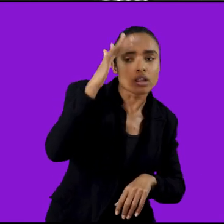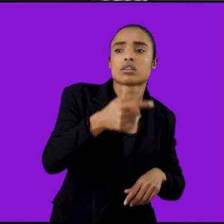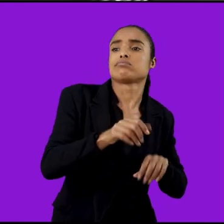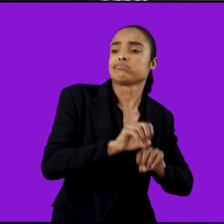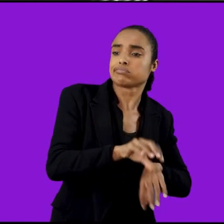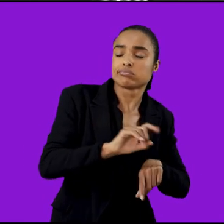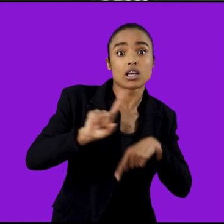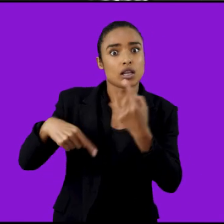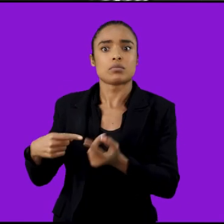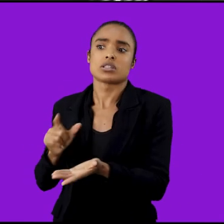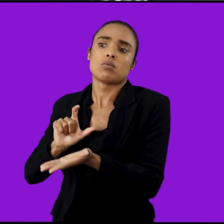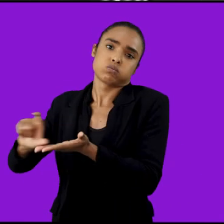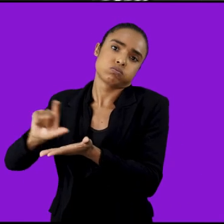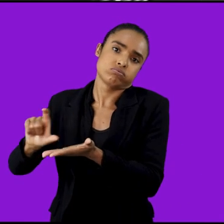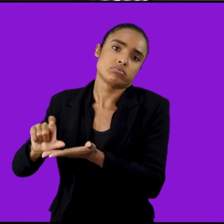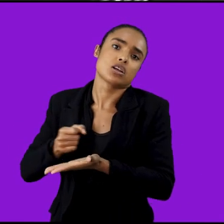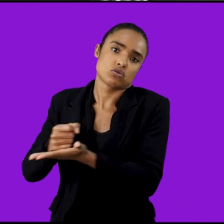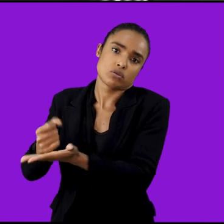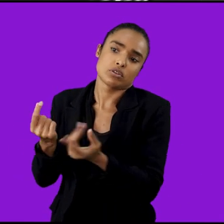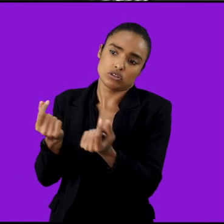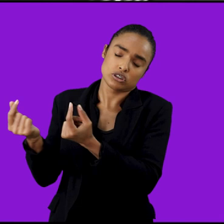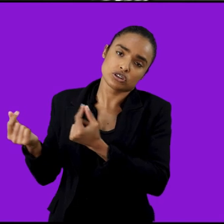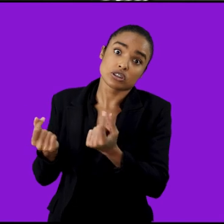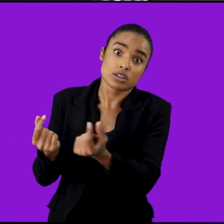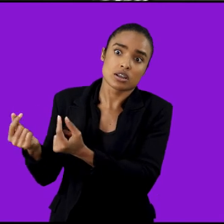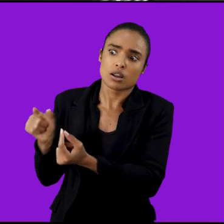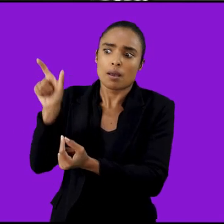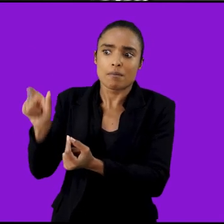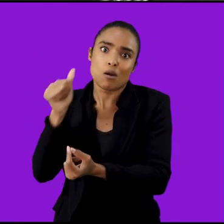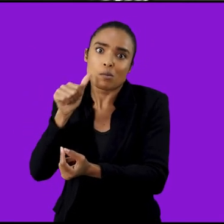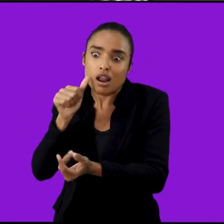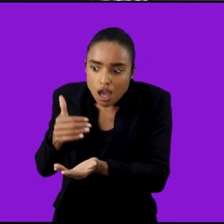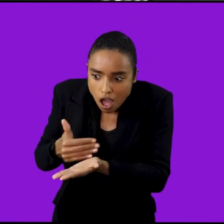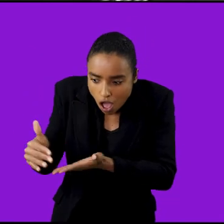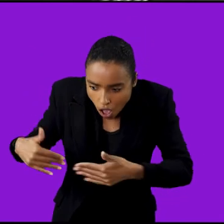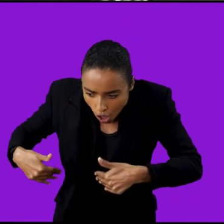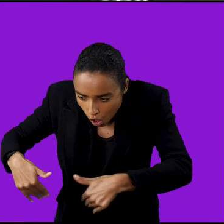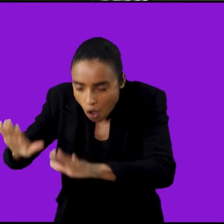de mentoria… e tem sido uma jornada muito rica assim, porque Brasil é muito grande,